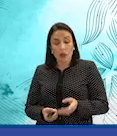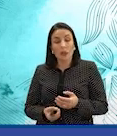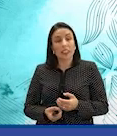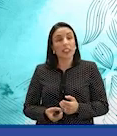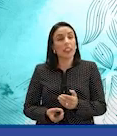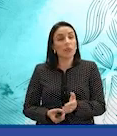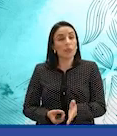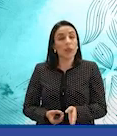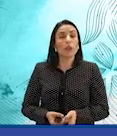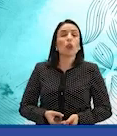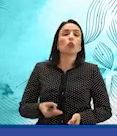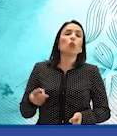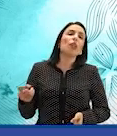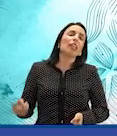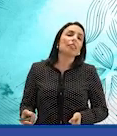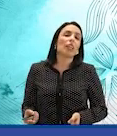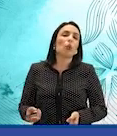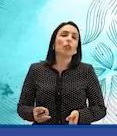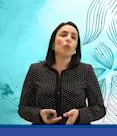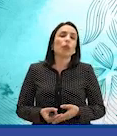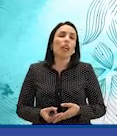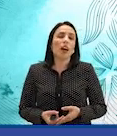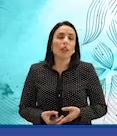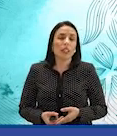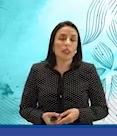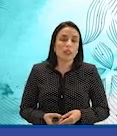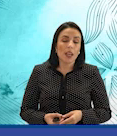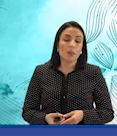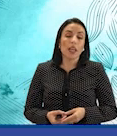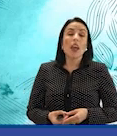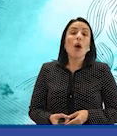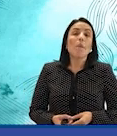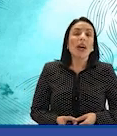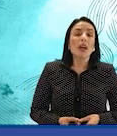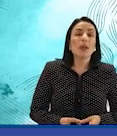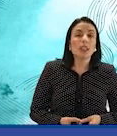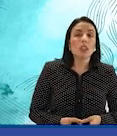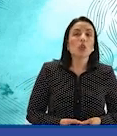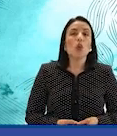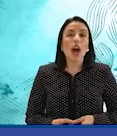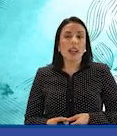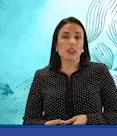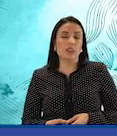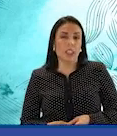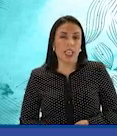a partir del 1 de octubre y hasta el último día hábil de diciembre para emitir su acto final.